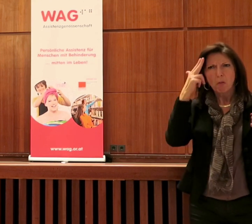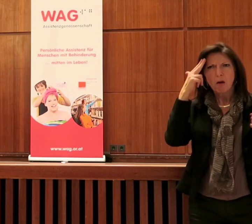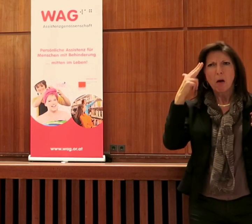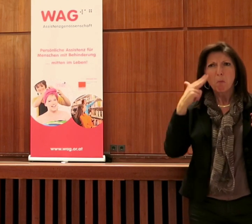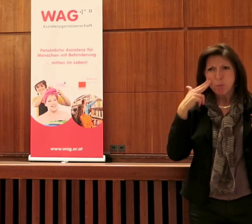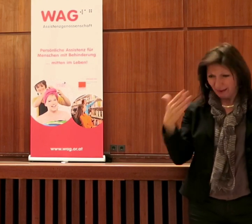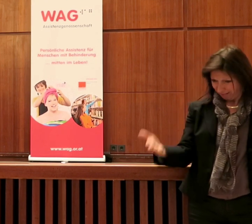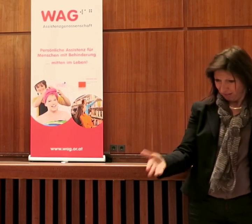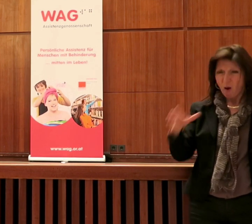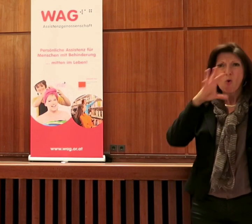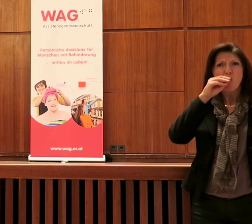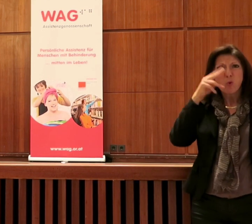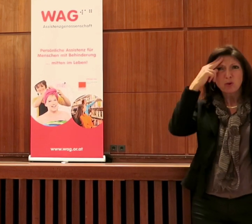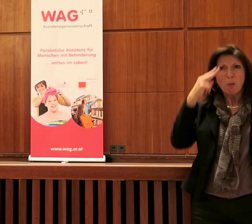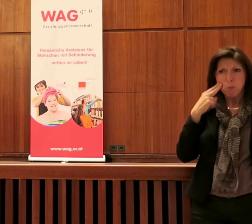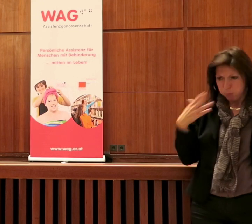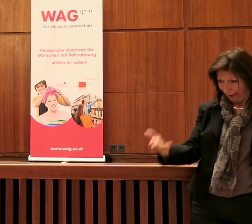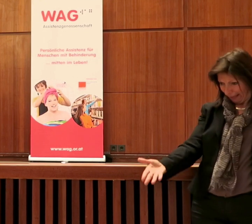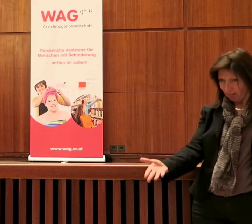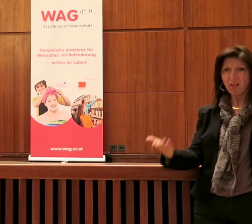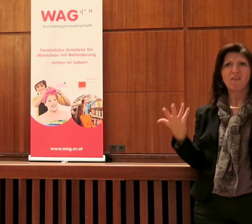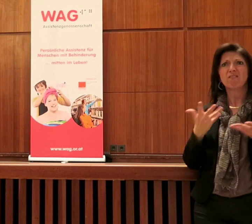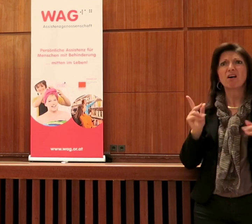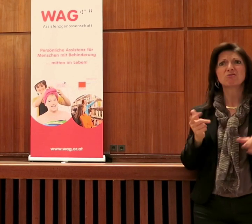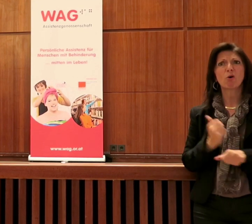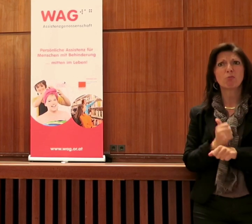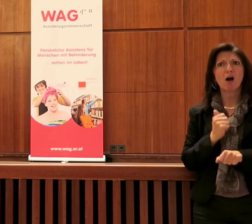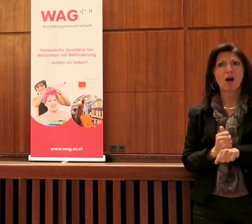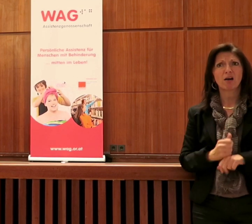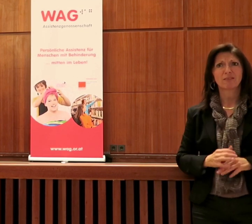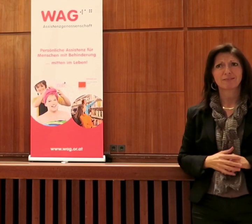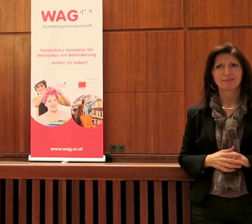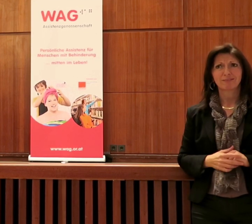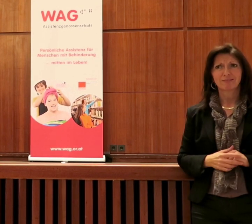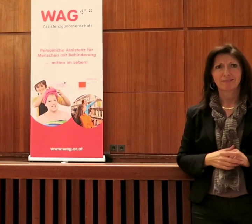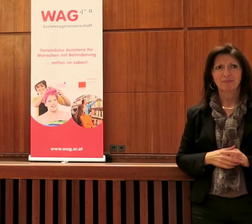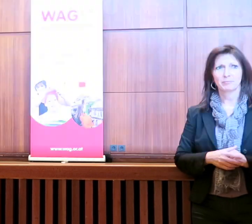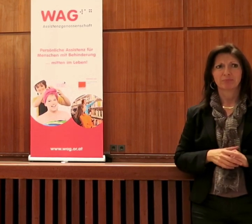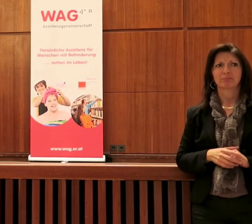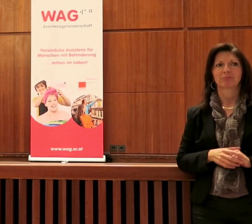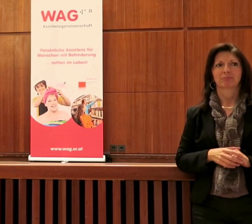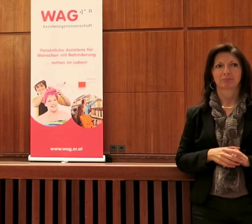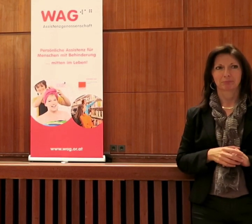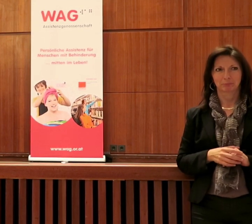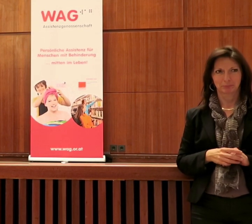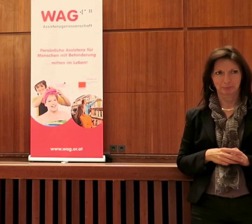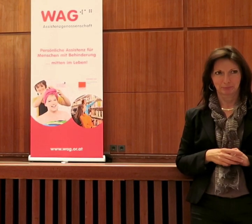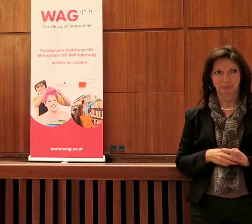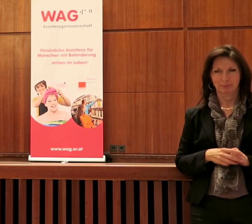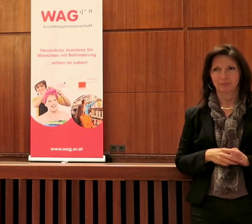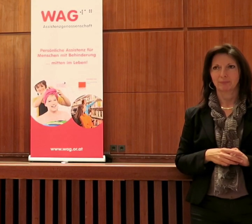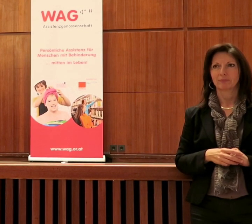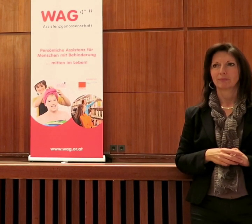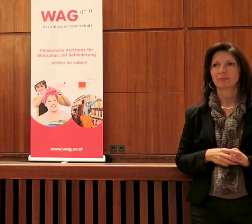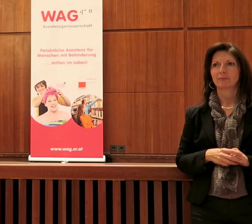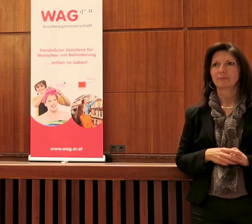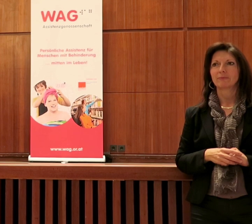[Lachen] Ein Seehund wäre leiwand.